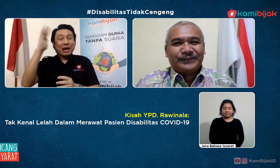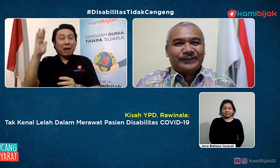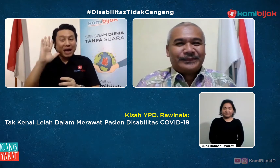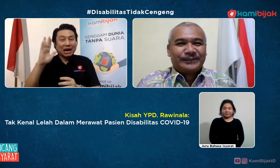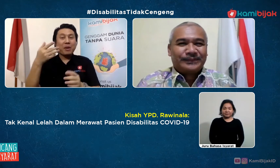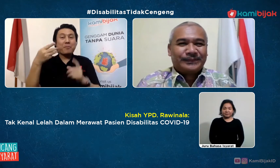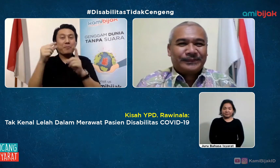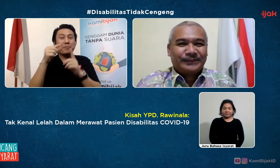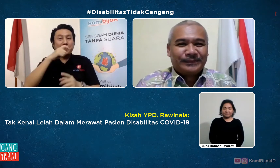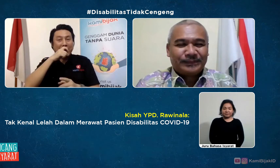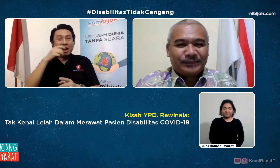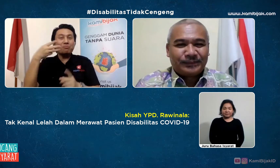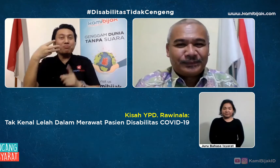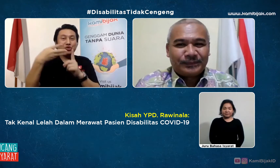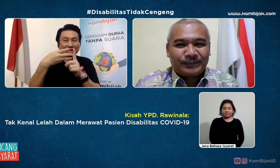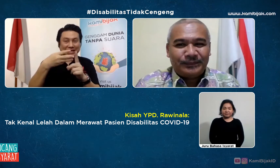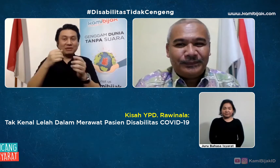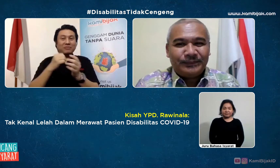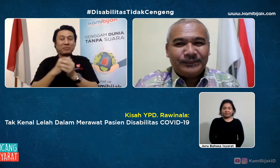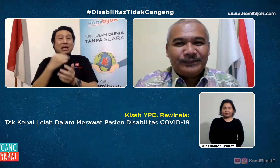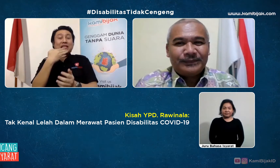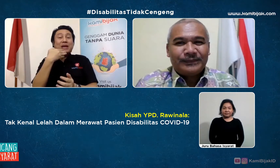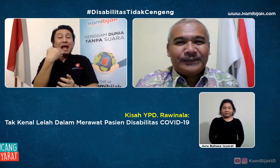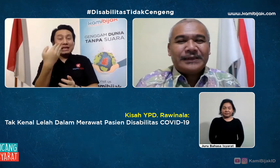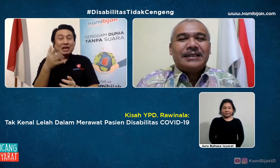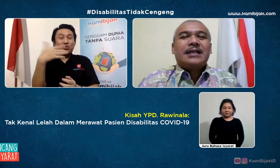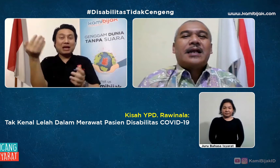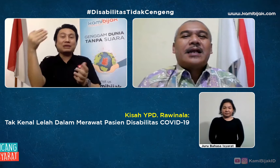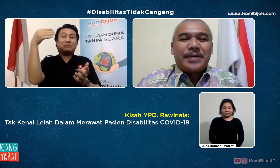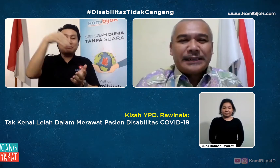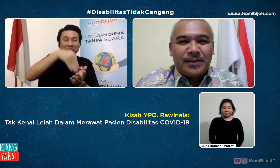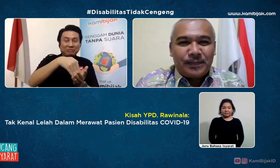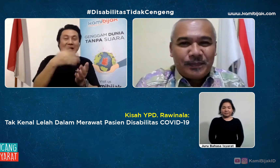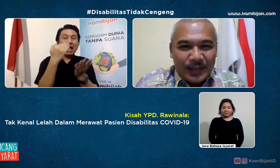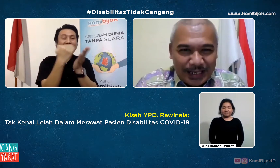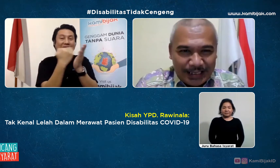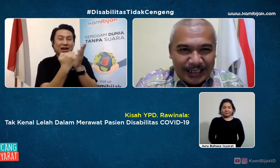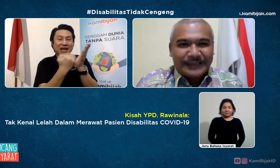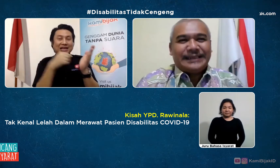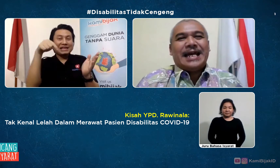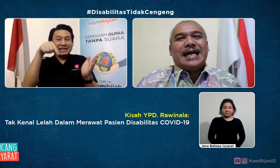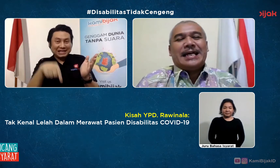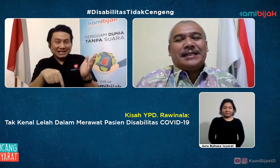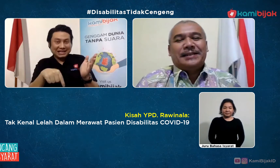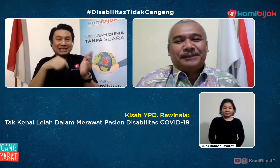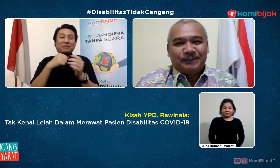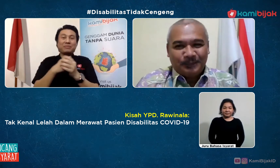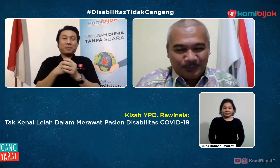Apa kabar, Pak Budi? Terima kasih sudah meluangkan waktu untuk hadir.